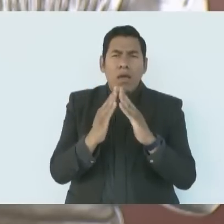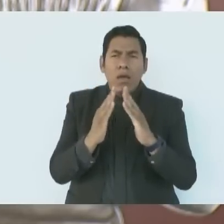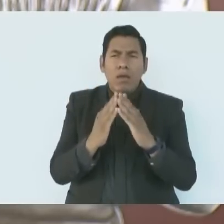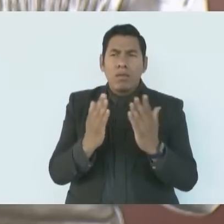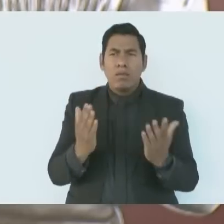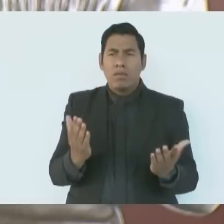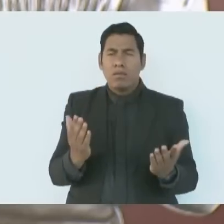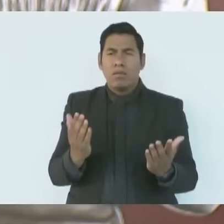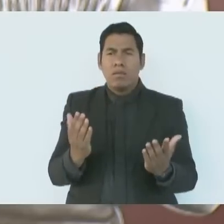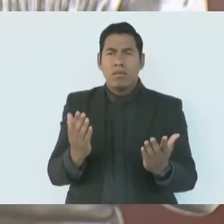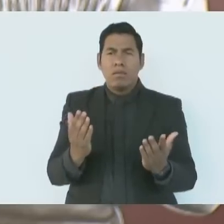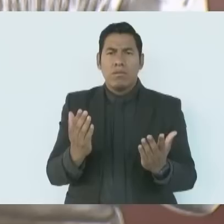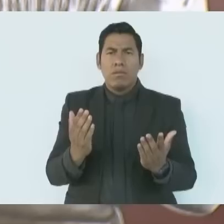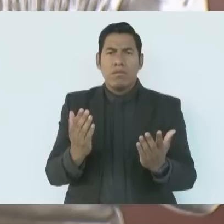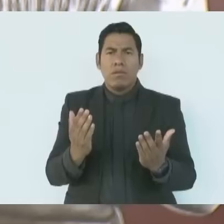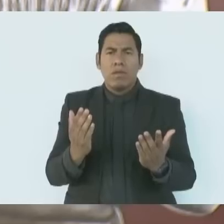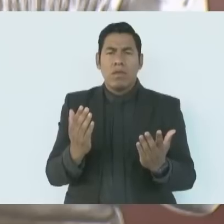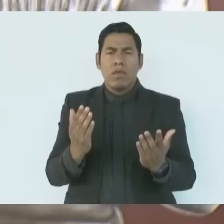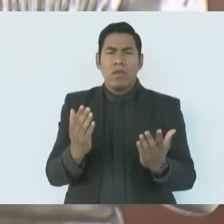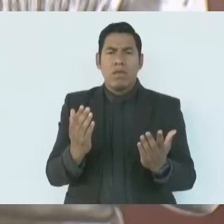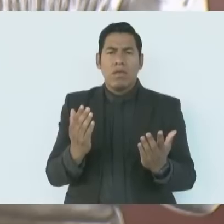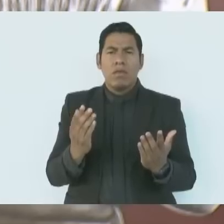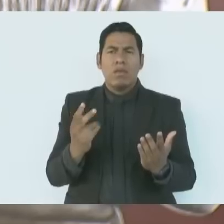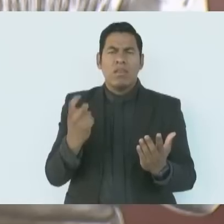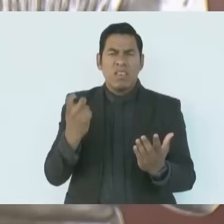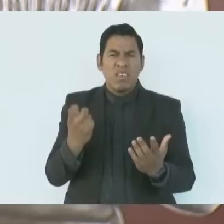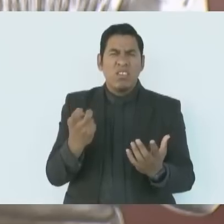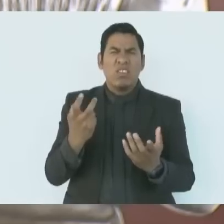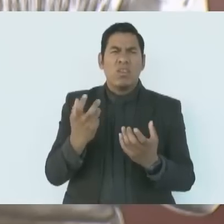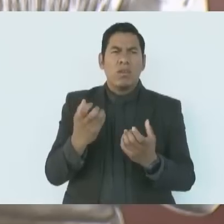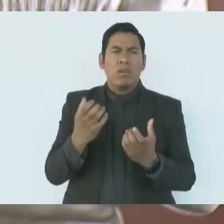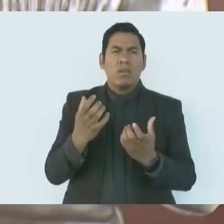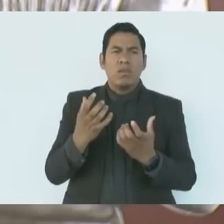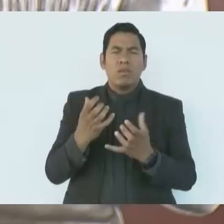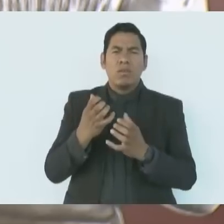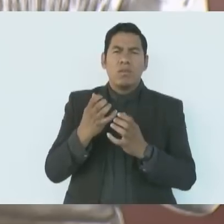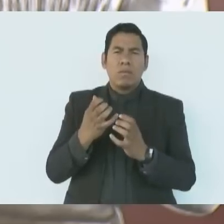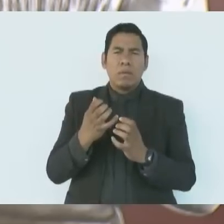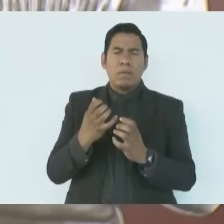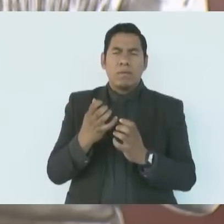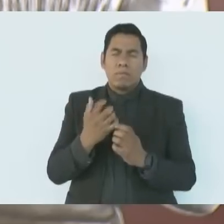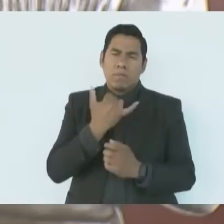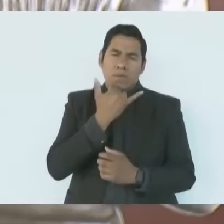tiene que estar la persona que lo lleve cómo lo van a llevar está terapia intensiva y ya